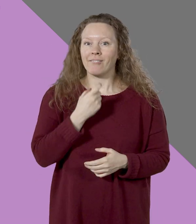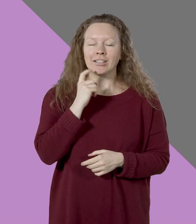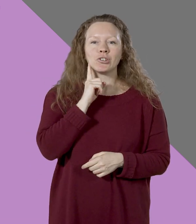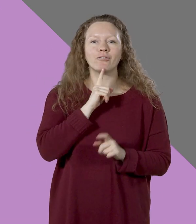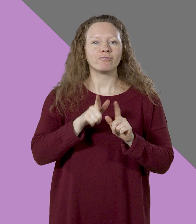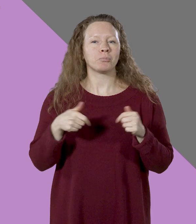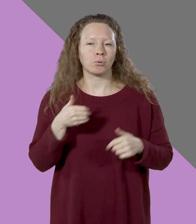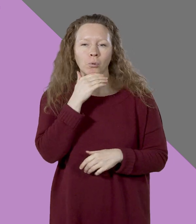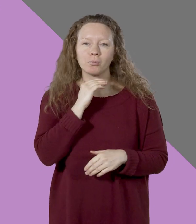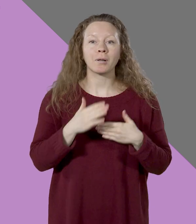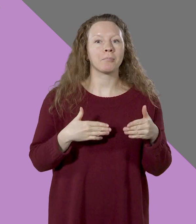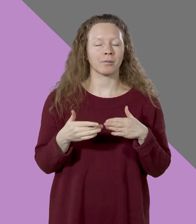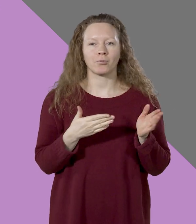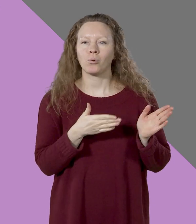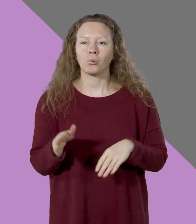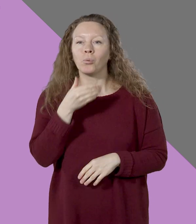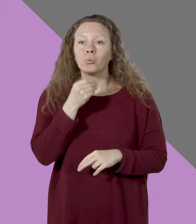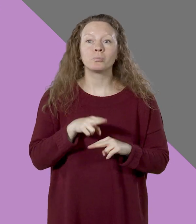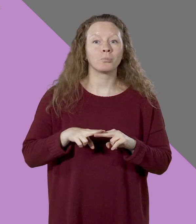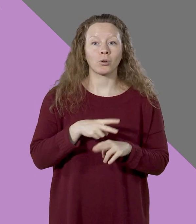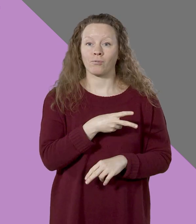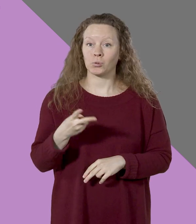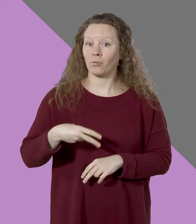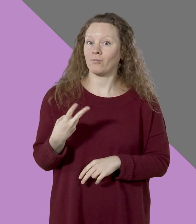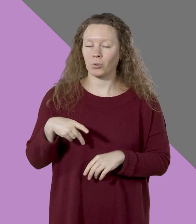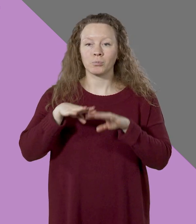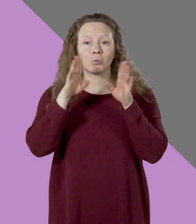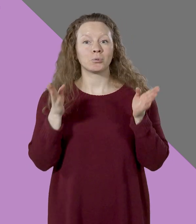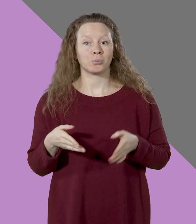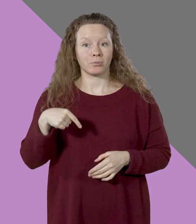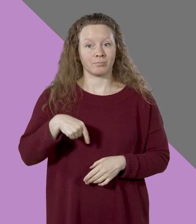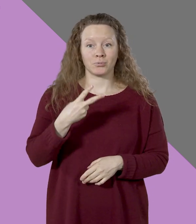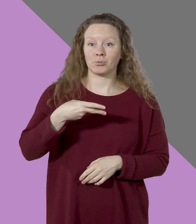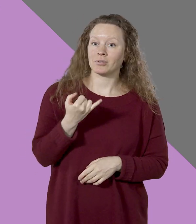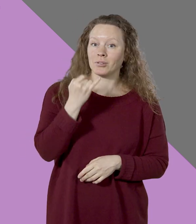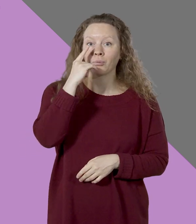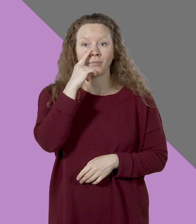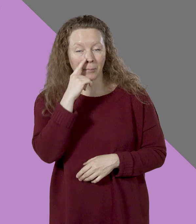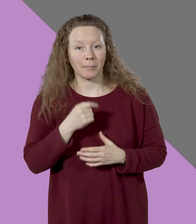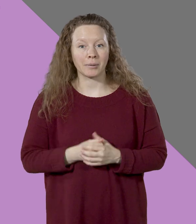Ungdomsmötet 2022 för Finlands Dövas Förbunds ungdomsarbete arrangerades - i Ljusa huset den 26 november.